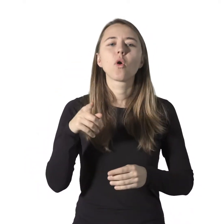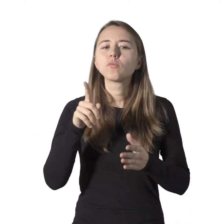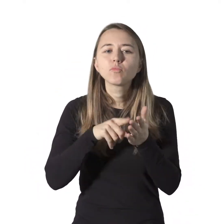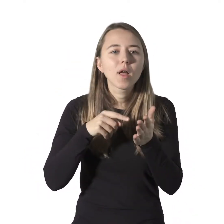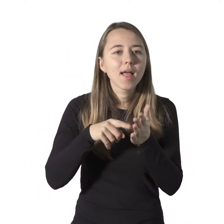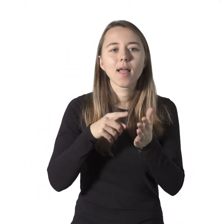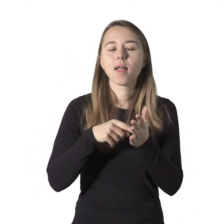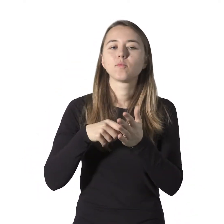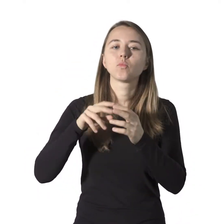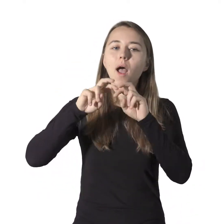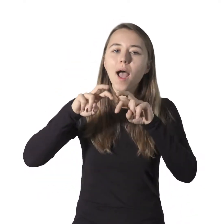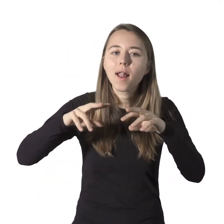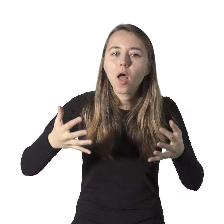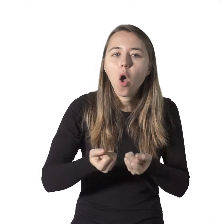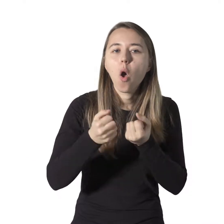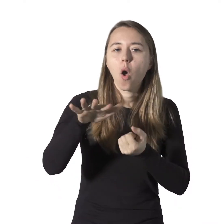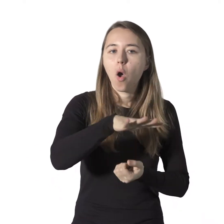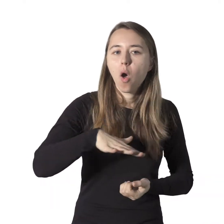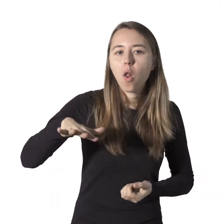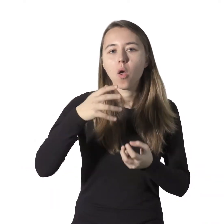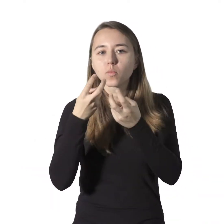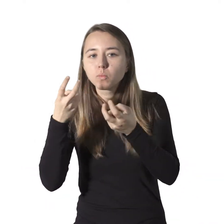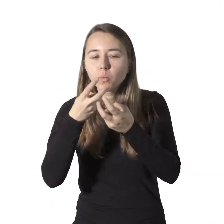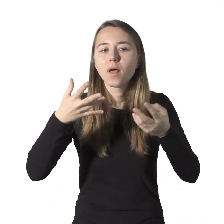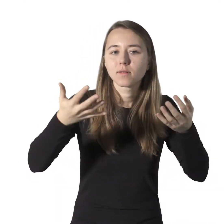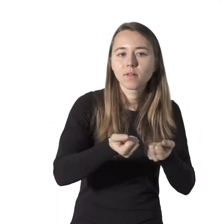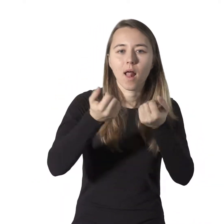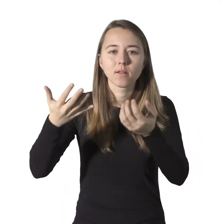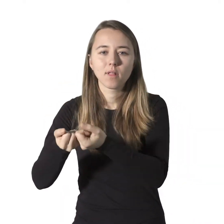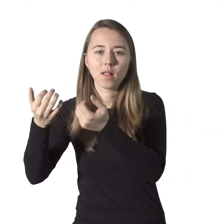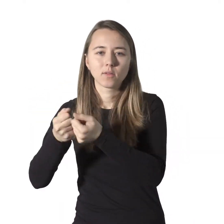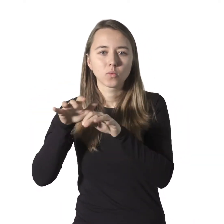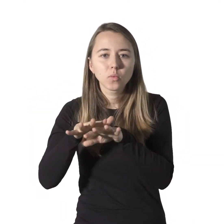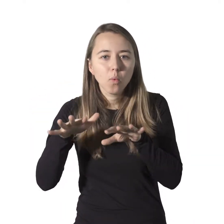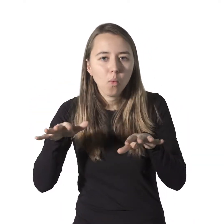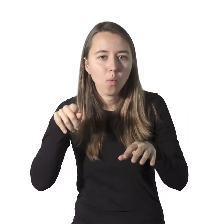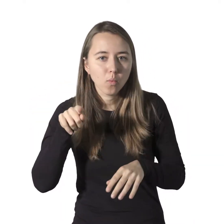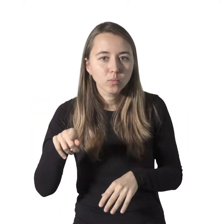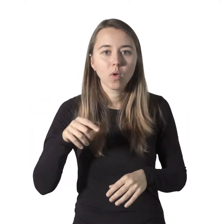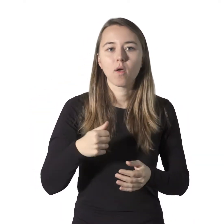To jeden z najczęściej znajdowanych przedmiotów na stanowiskach archeologicznych.